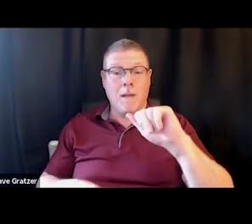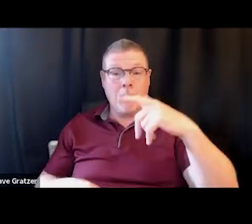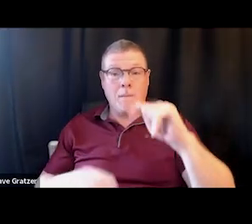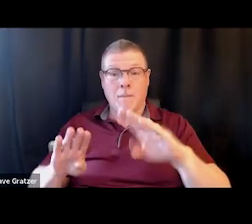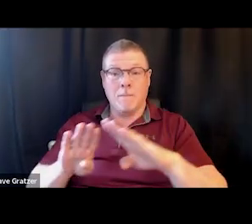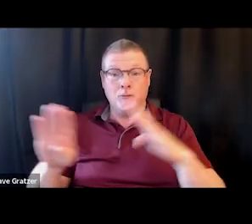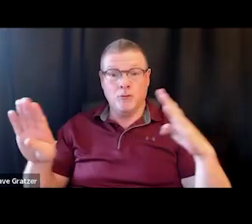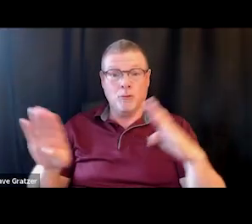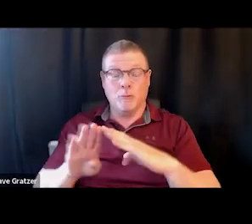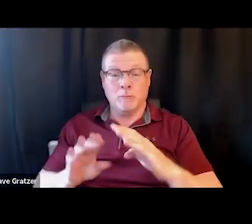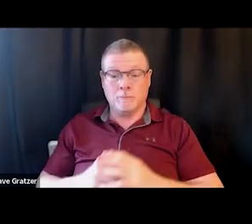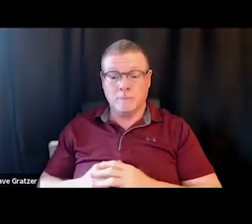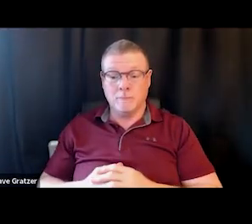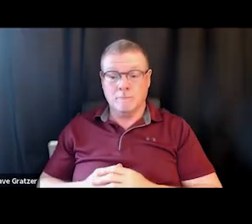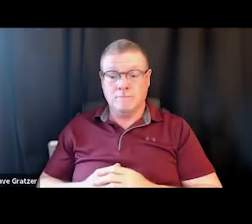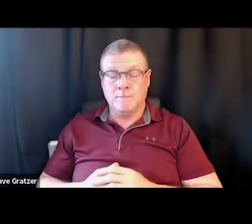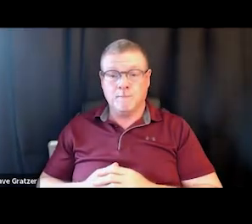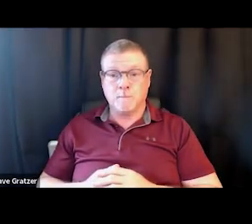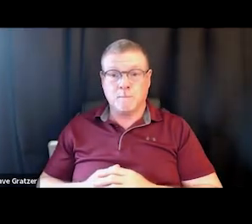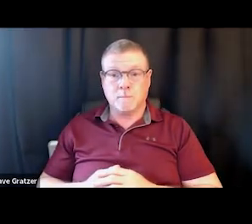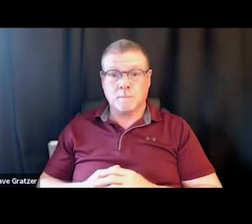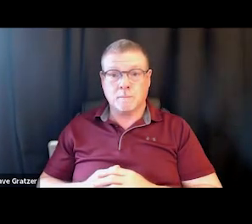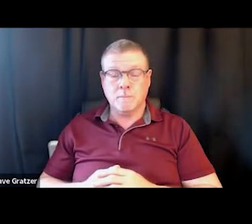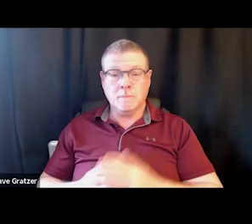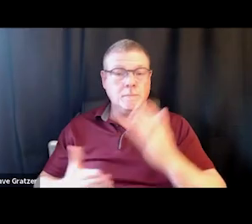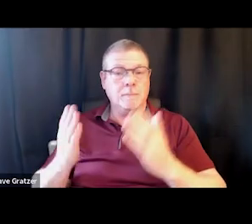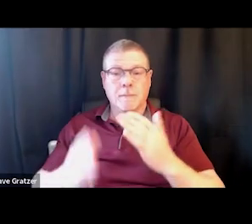y tal vez estaba en el lugar equivocado